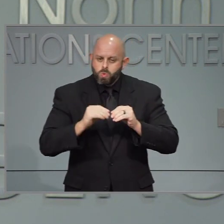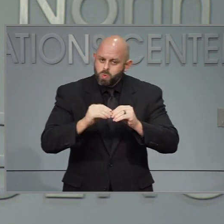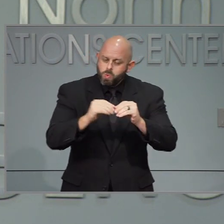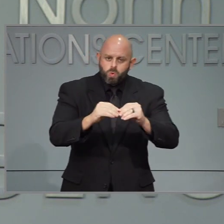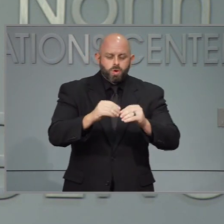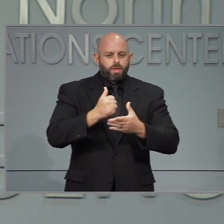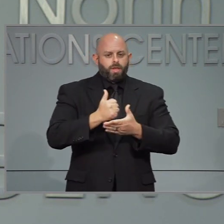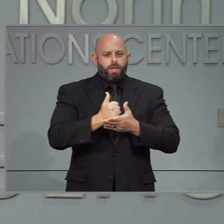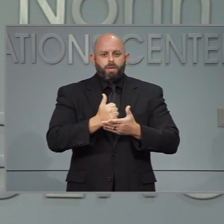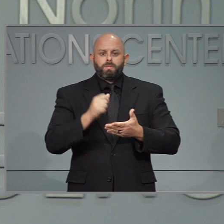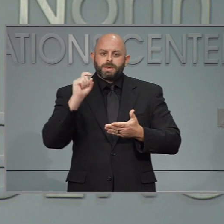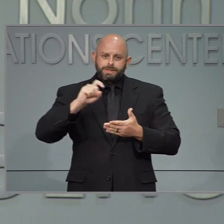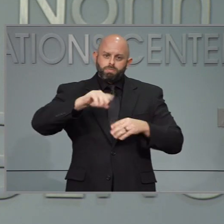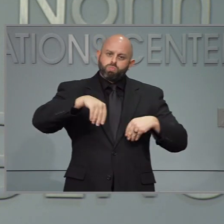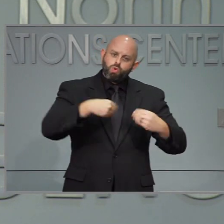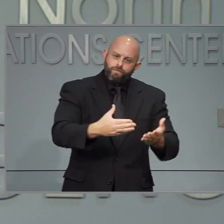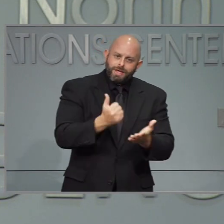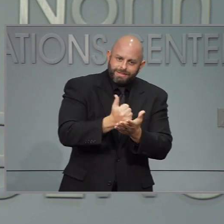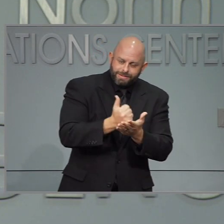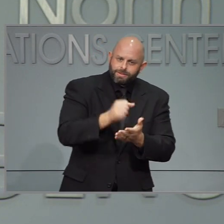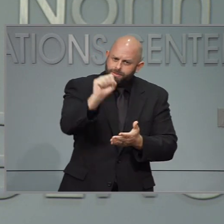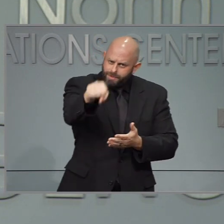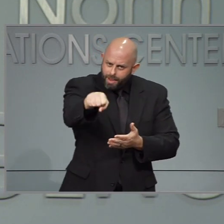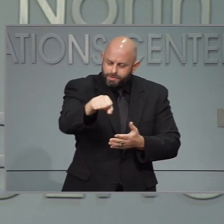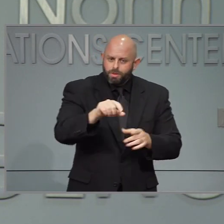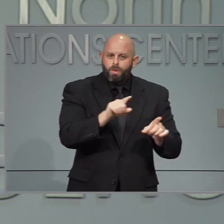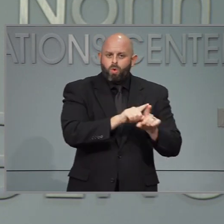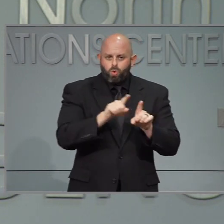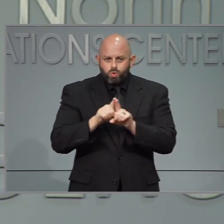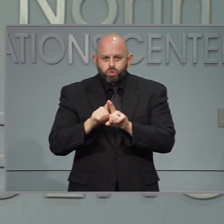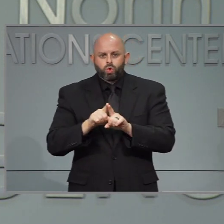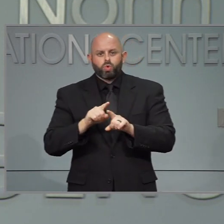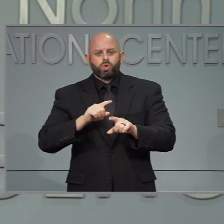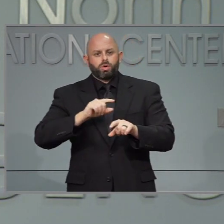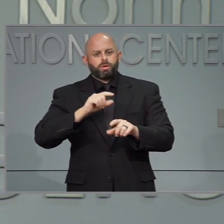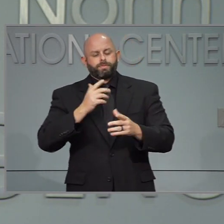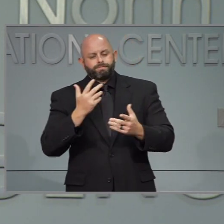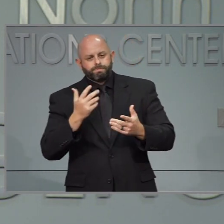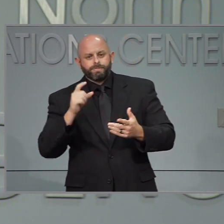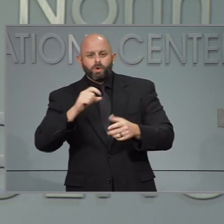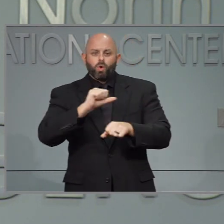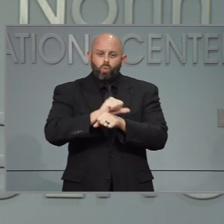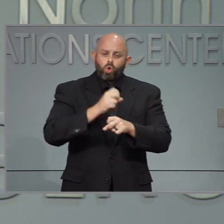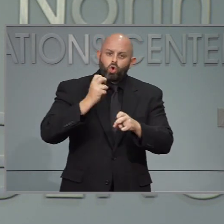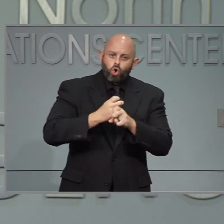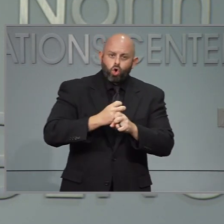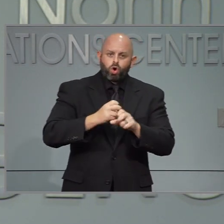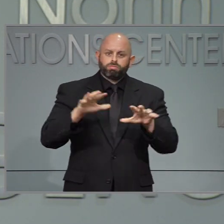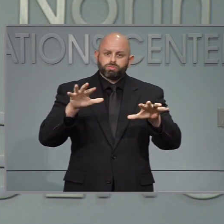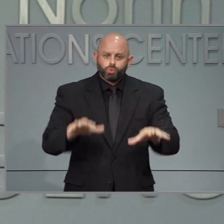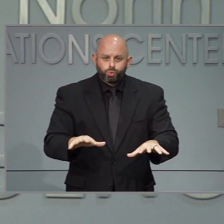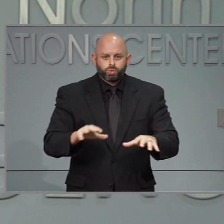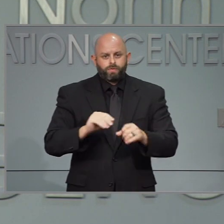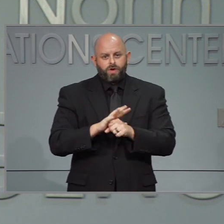los pequeños negocios de varias maneras. Asistencia para ellos, pero también necesitamos trabajar